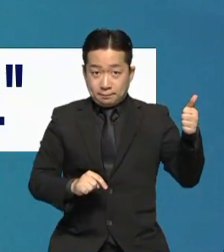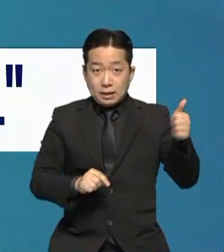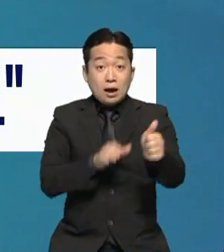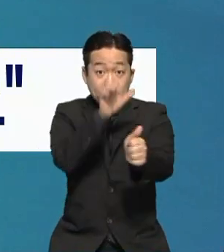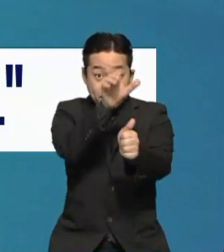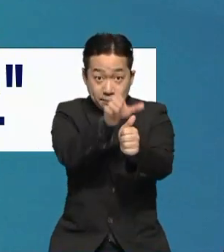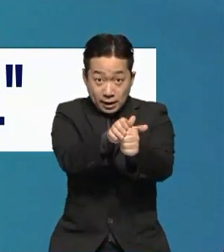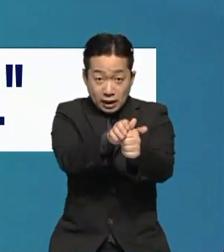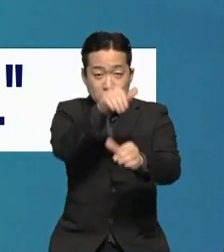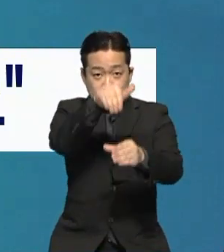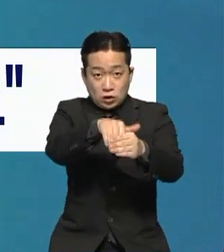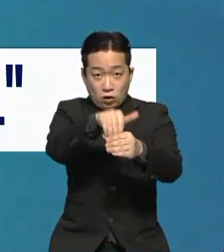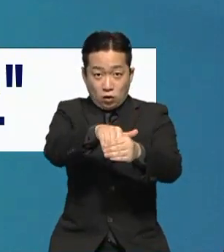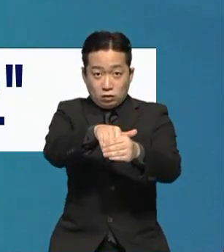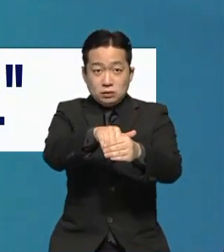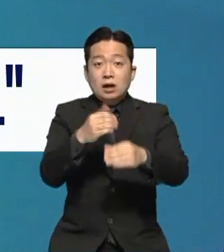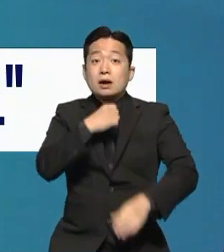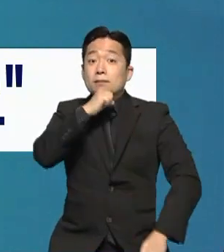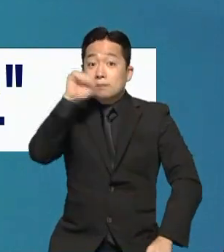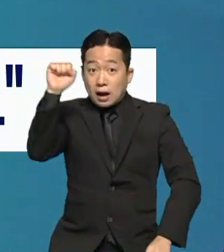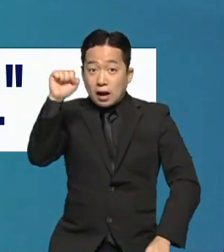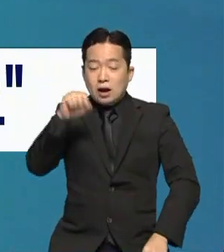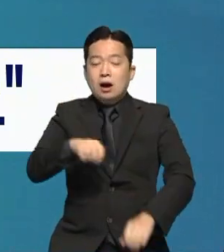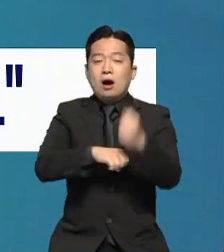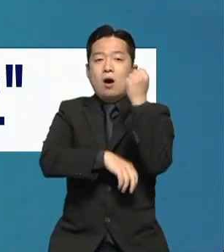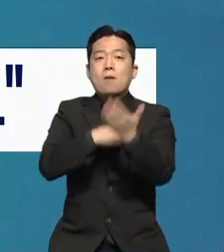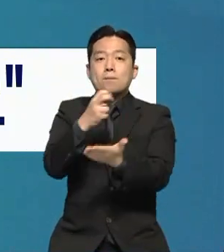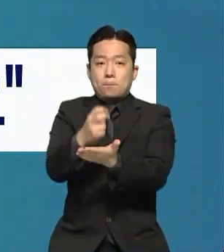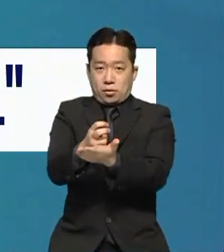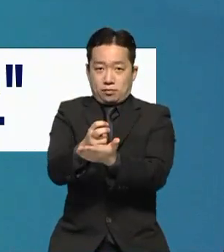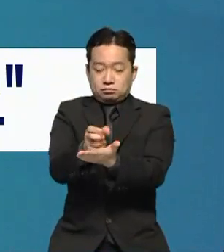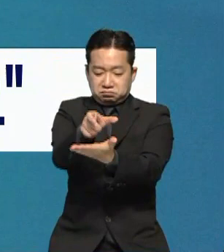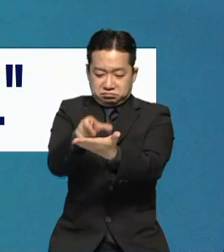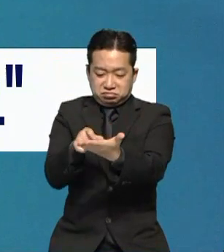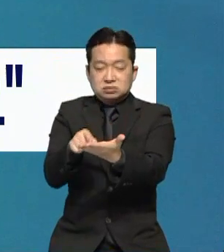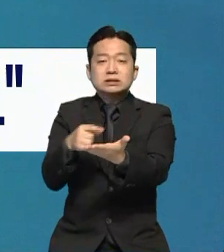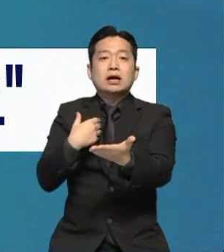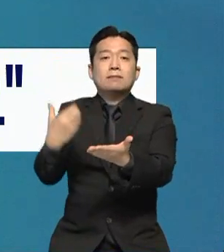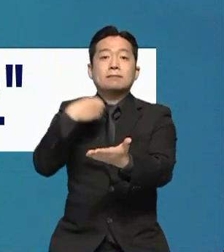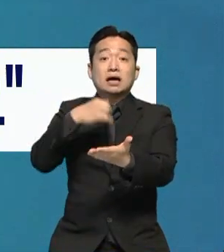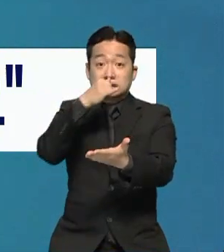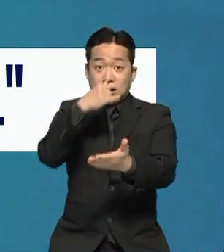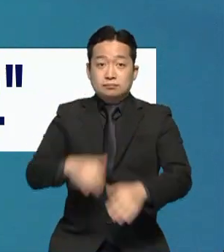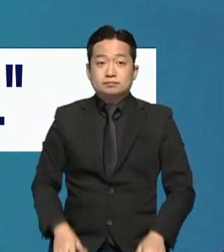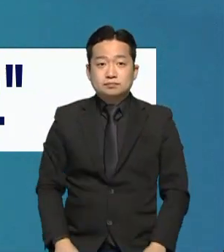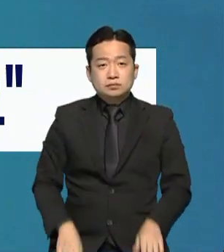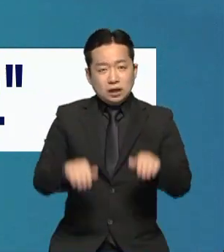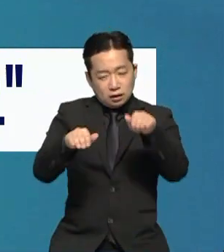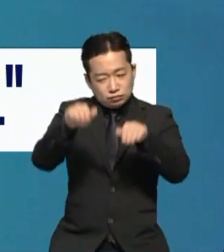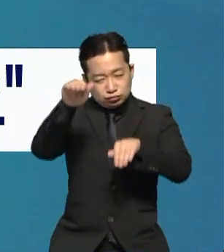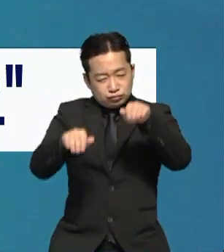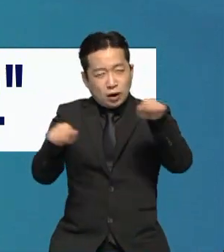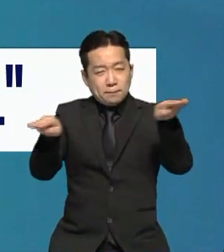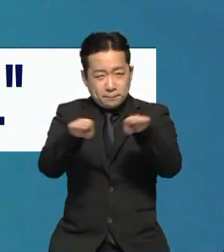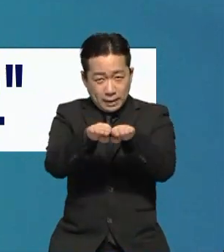지휘에 따르도록 헌법과 법률에 되어 있기 때문에 저는 균형을 맞추기 위해서 또 국민의 뜻이 관철되게 하기 위해서